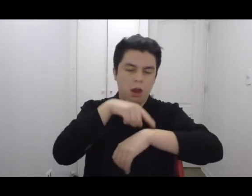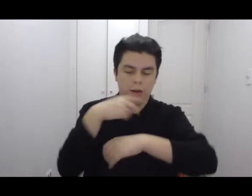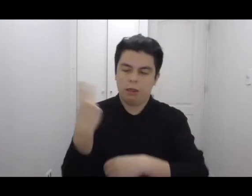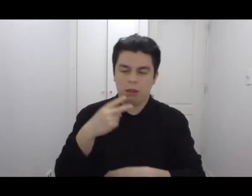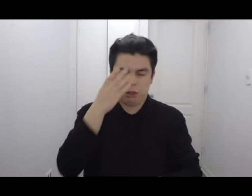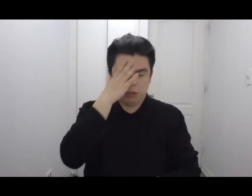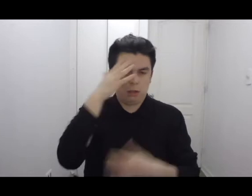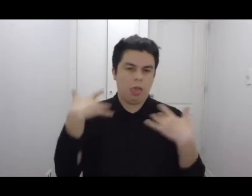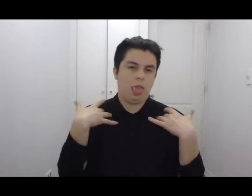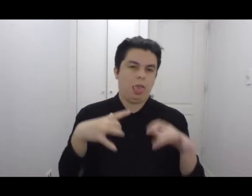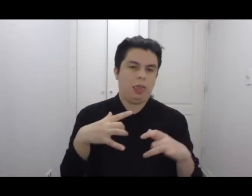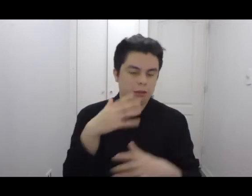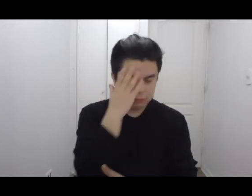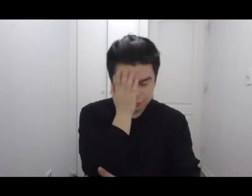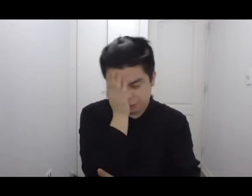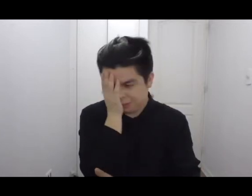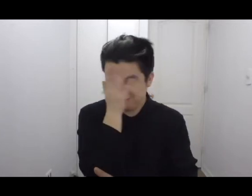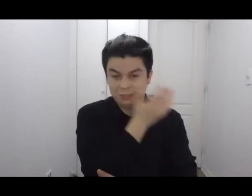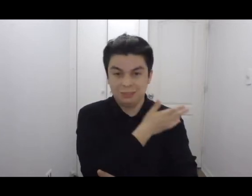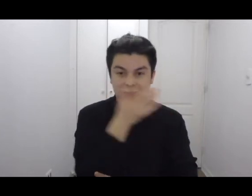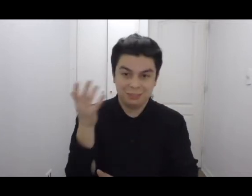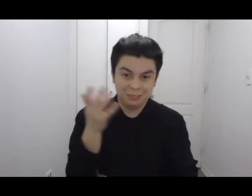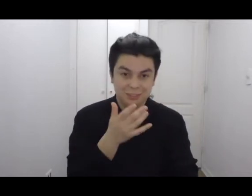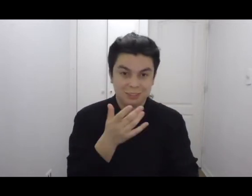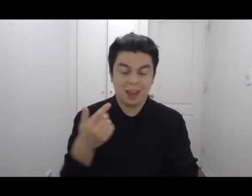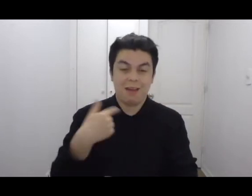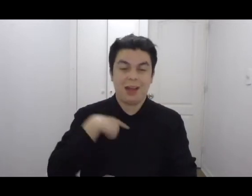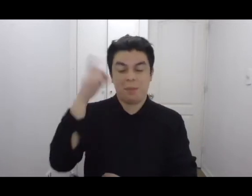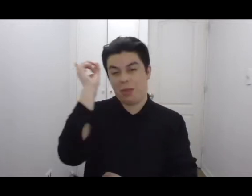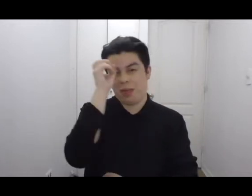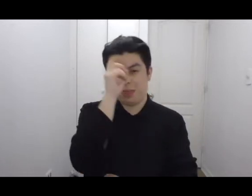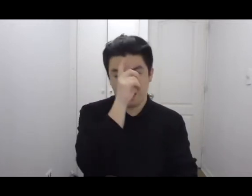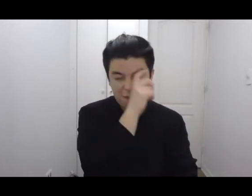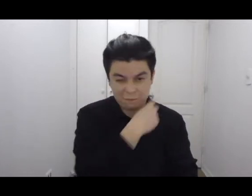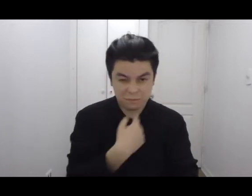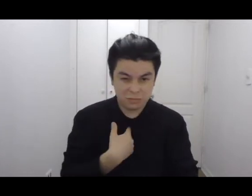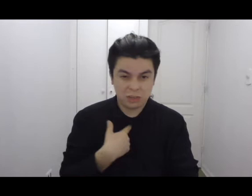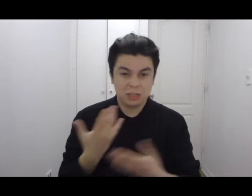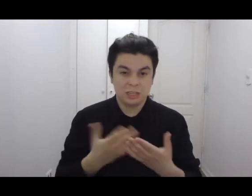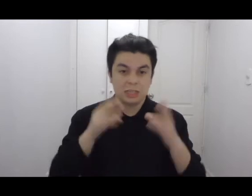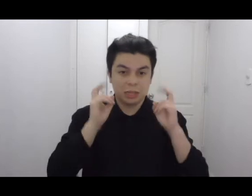para el horario en general, en realidad tenemos cualquier horario - no me hablen de horario